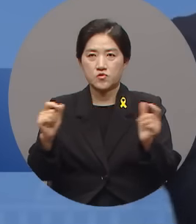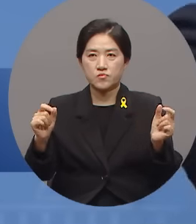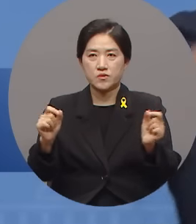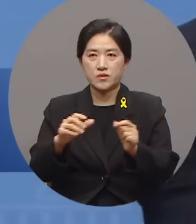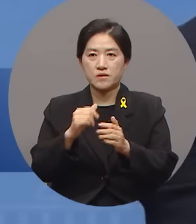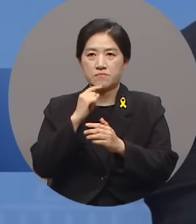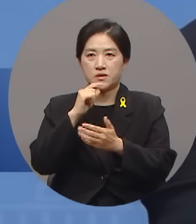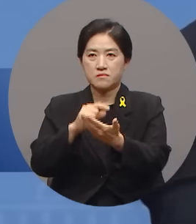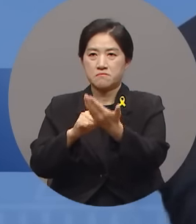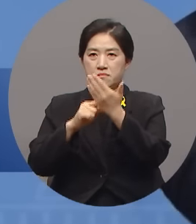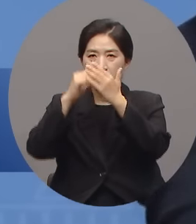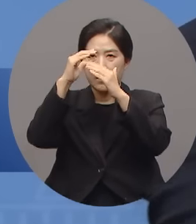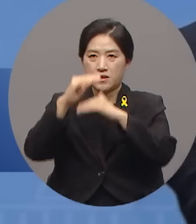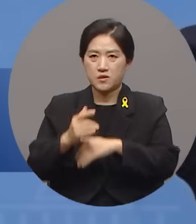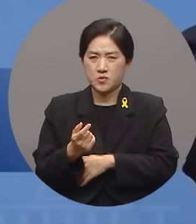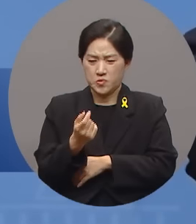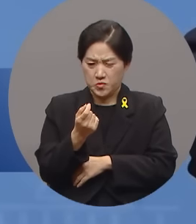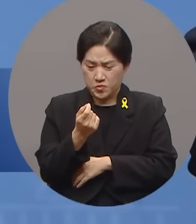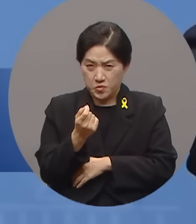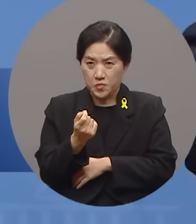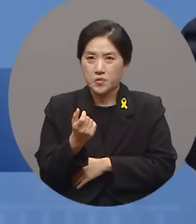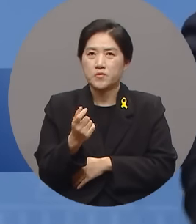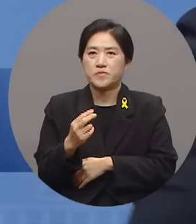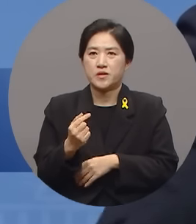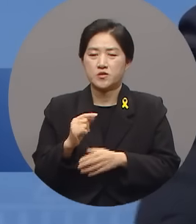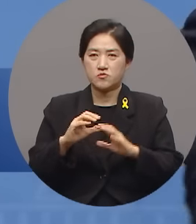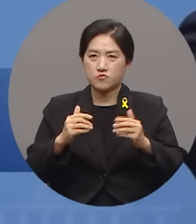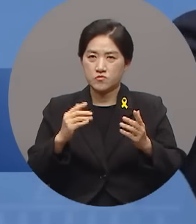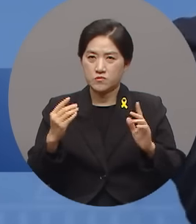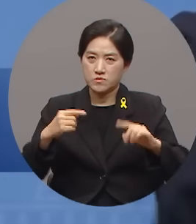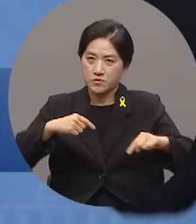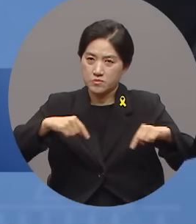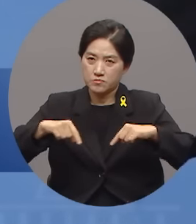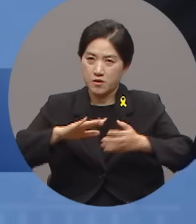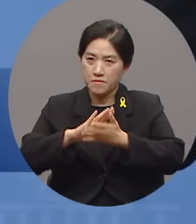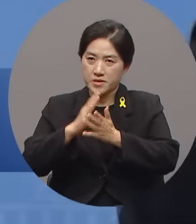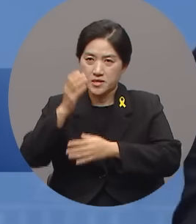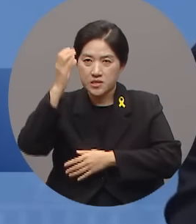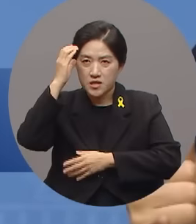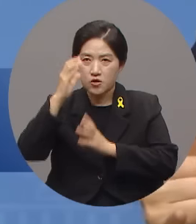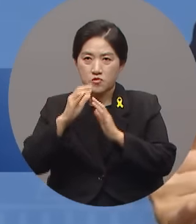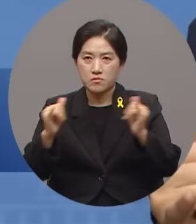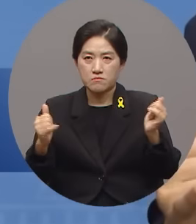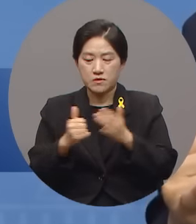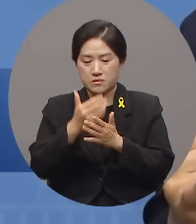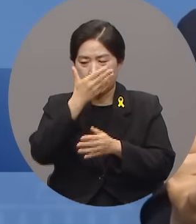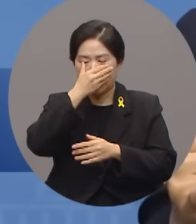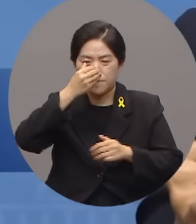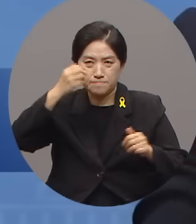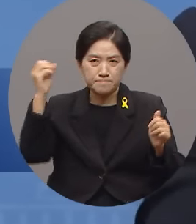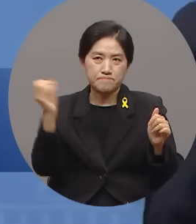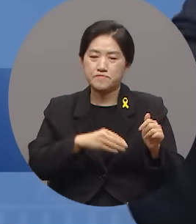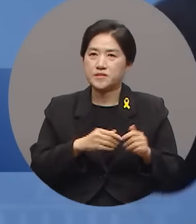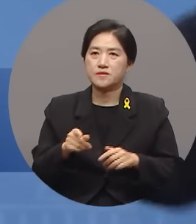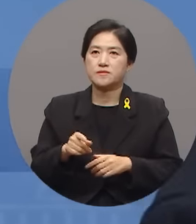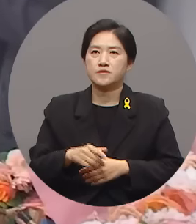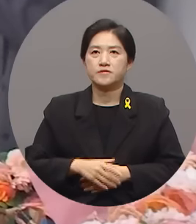야당들은 일제히 혹평했습니다.